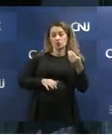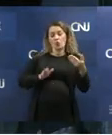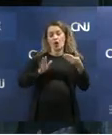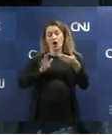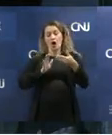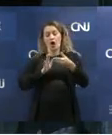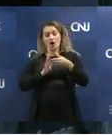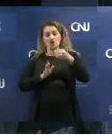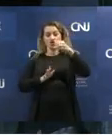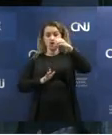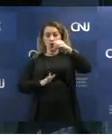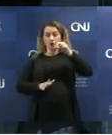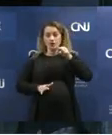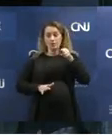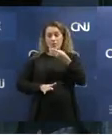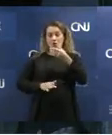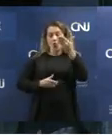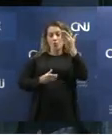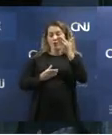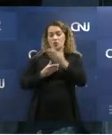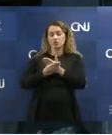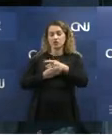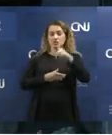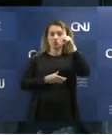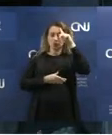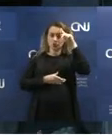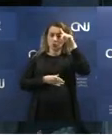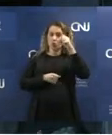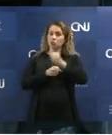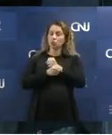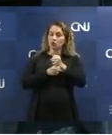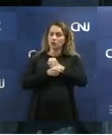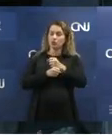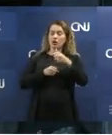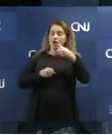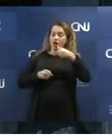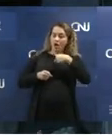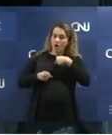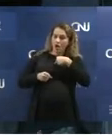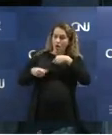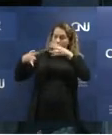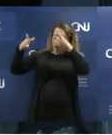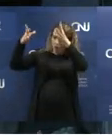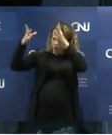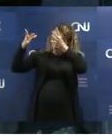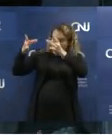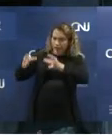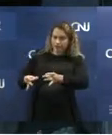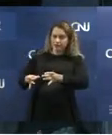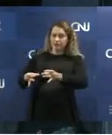Agora eu estabelecia. E essa é uma outra questão que deve ficar clara que para